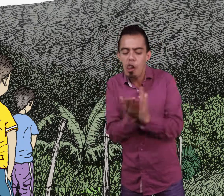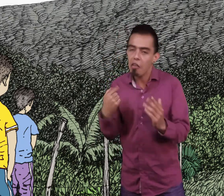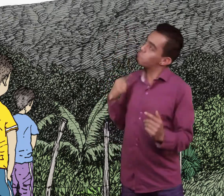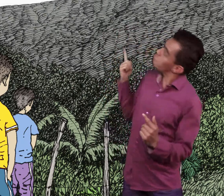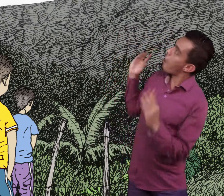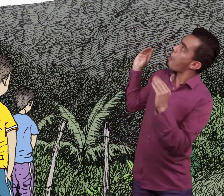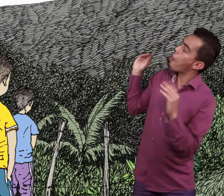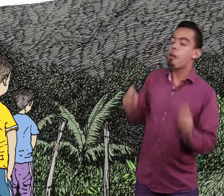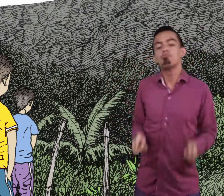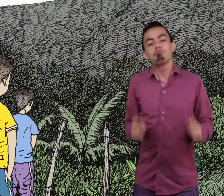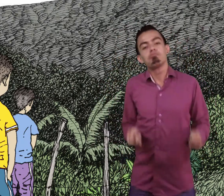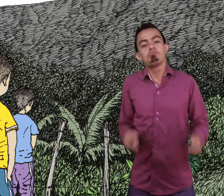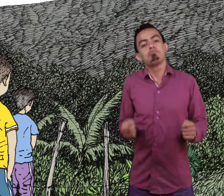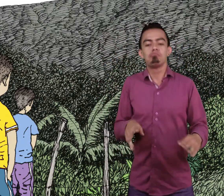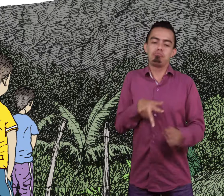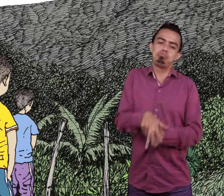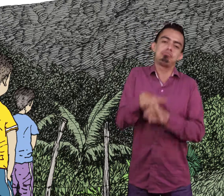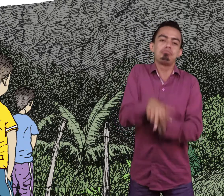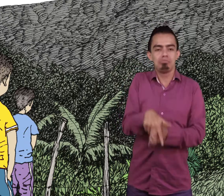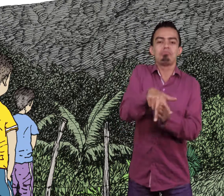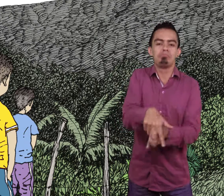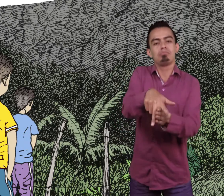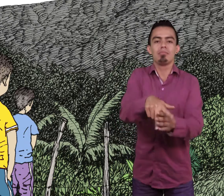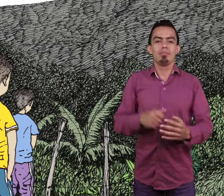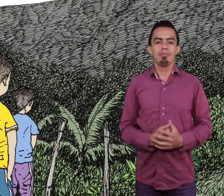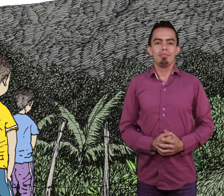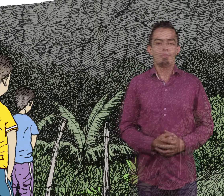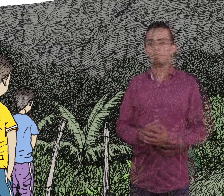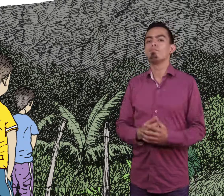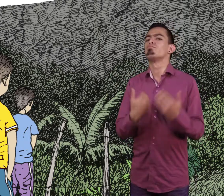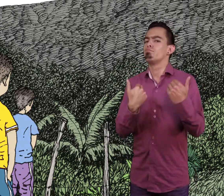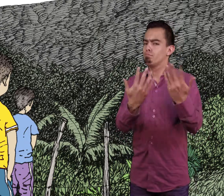En El Cedro no había luz,